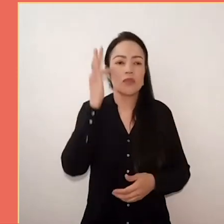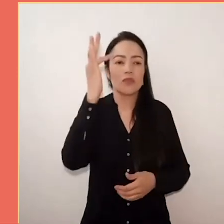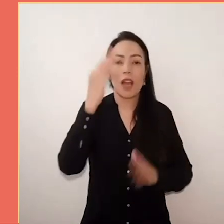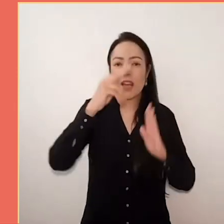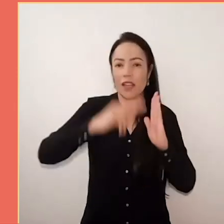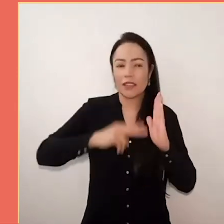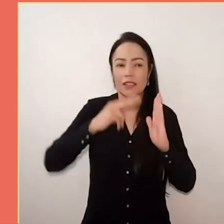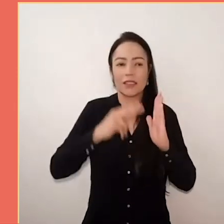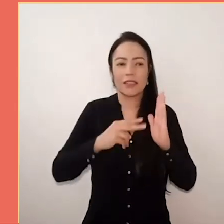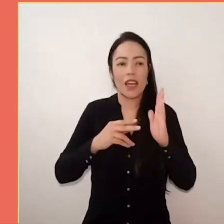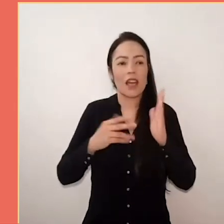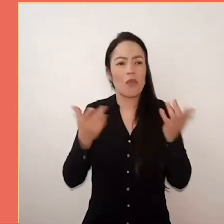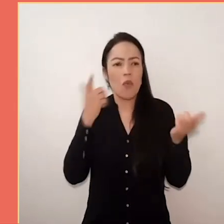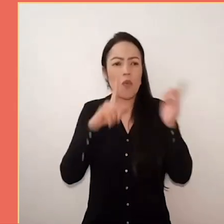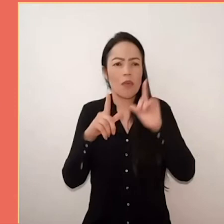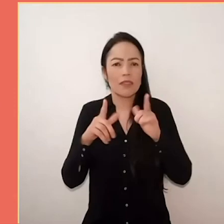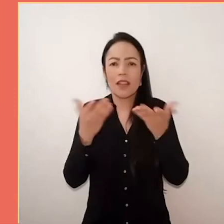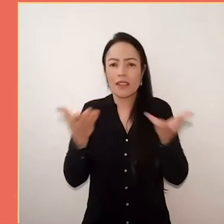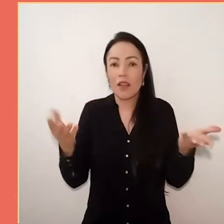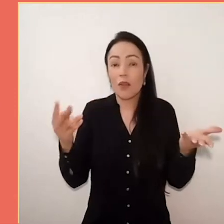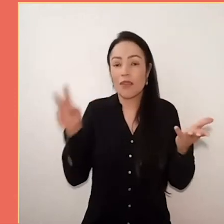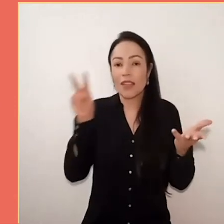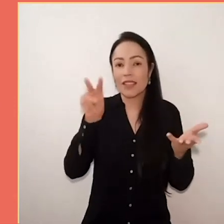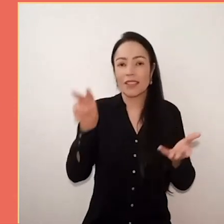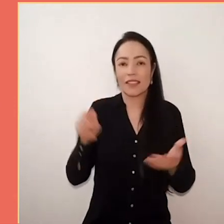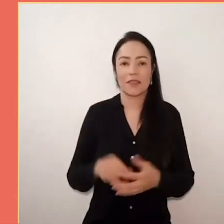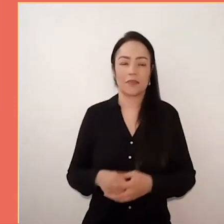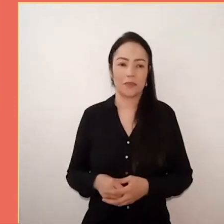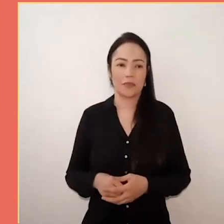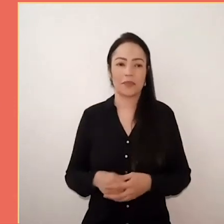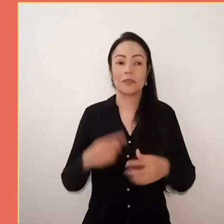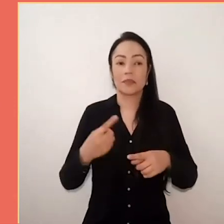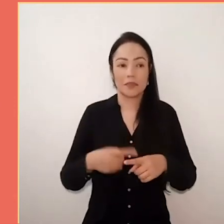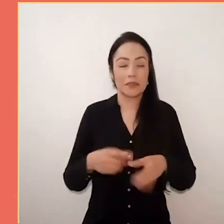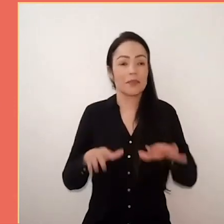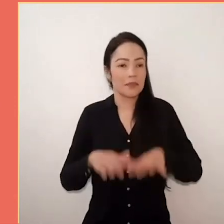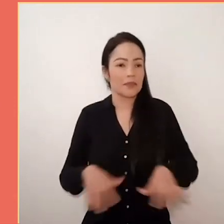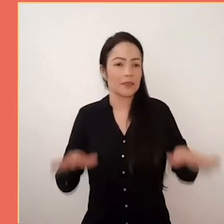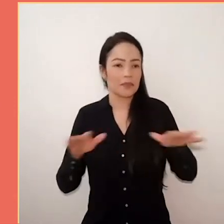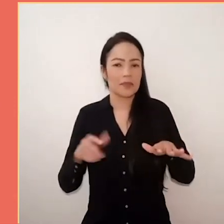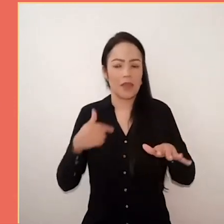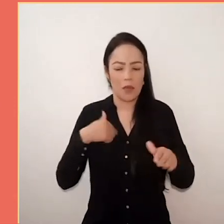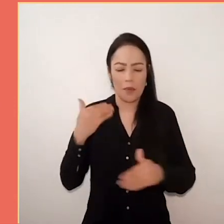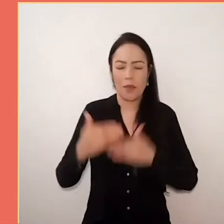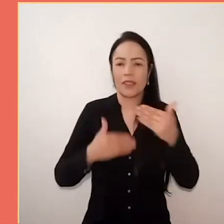atinem os seus olhos? Porque a gente… Eu, dentro do meu processo de formação leitora,